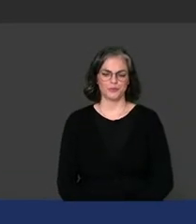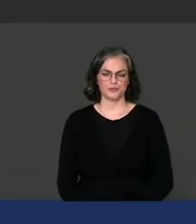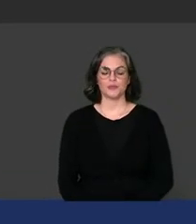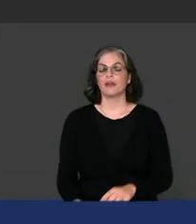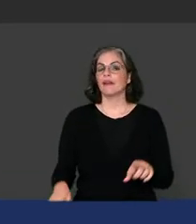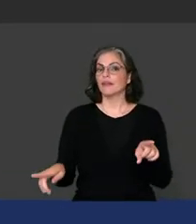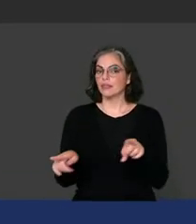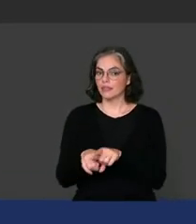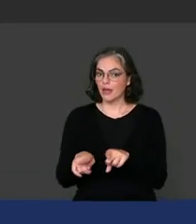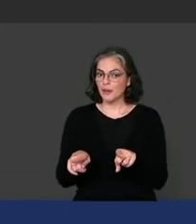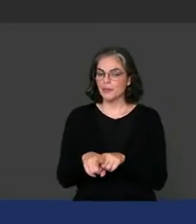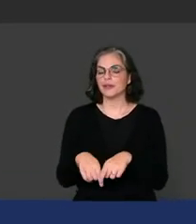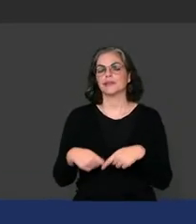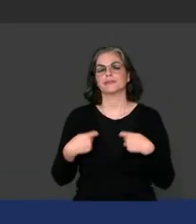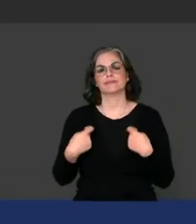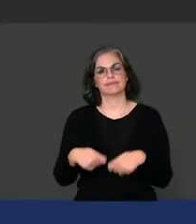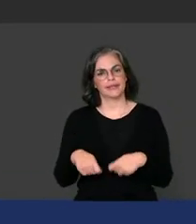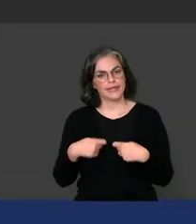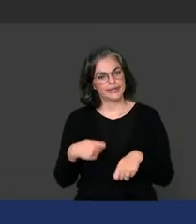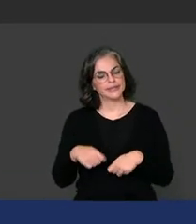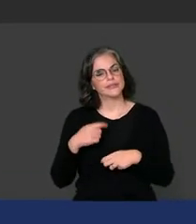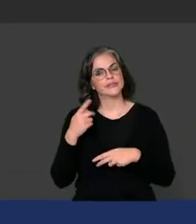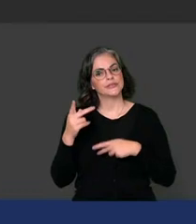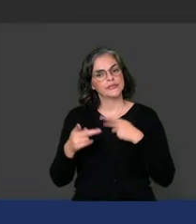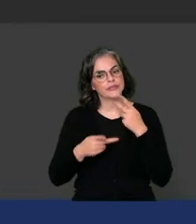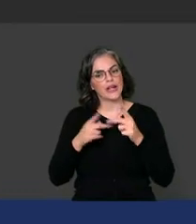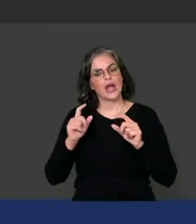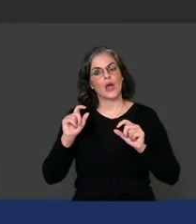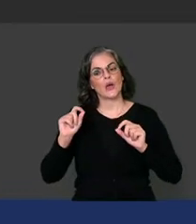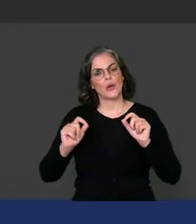DEIXAR, PRESIDENTE, DE FAZER UM REGISTRO, PRINCIPALMENTE QUANDO ESSE PROJETO ESTÁ SENDO APROVADO NO DIA DE HOJE,